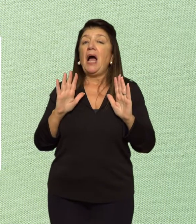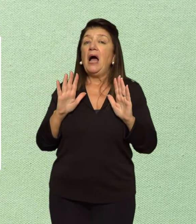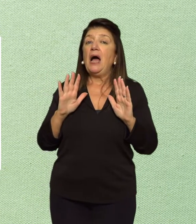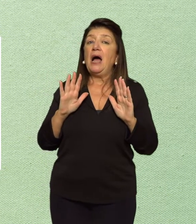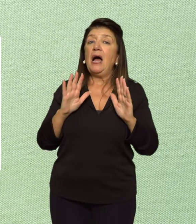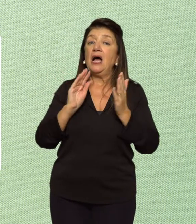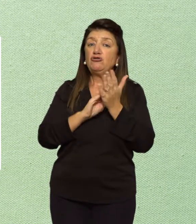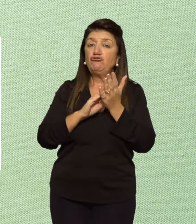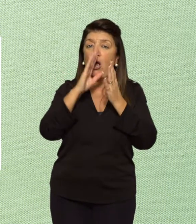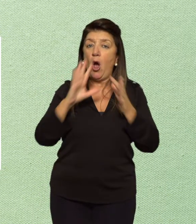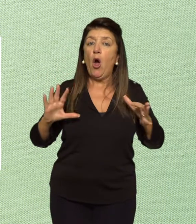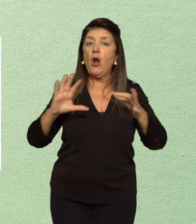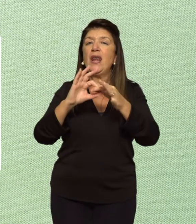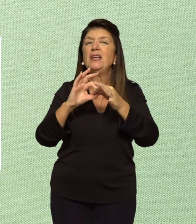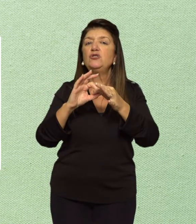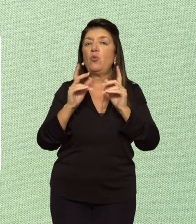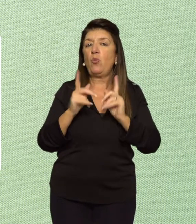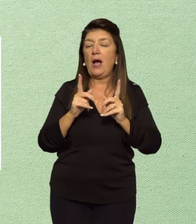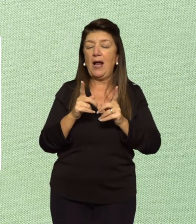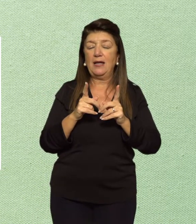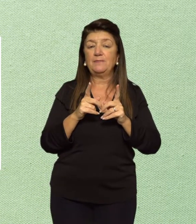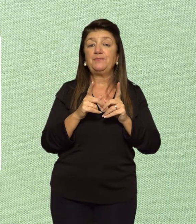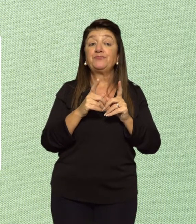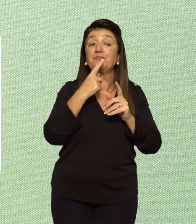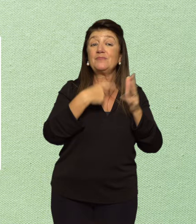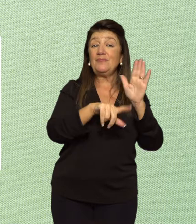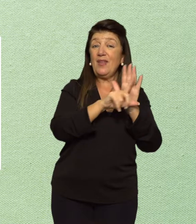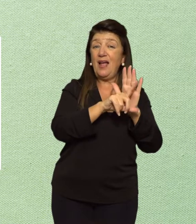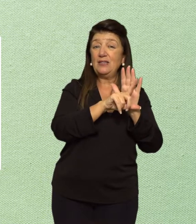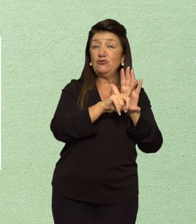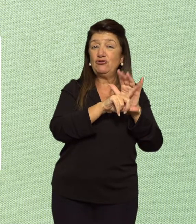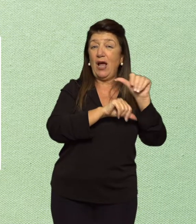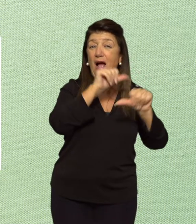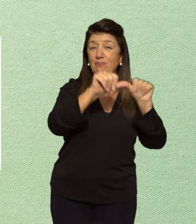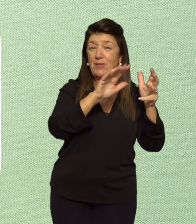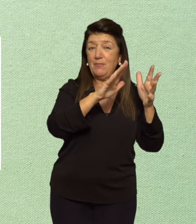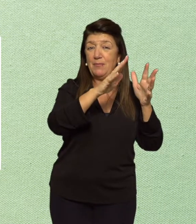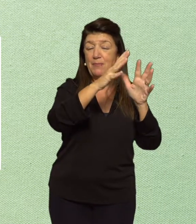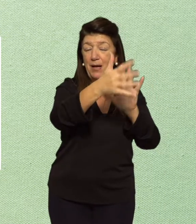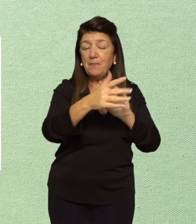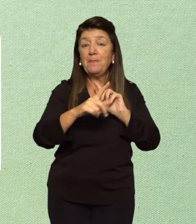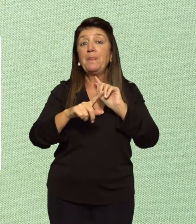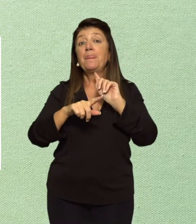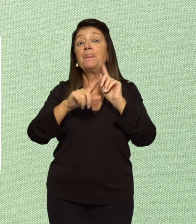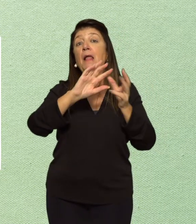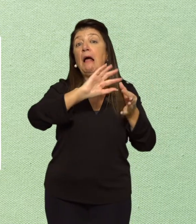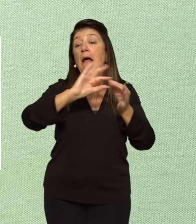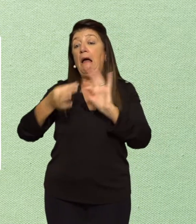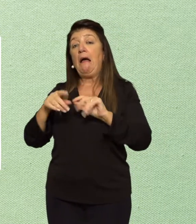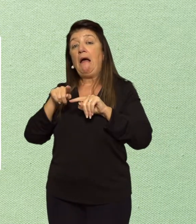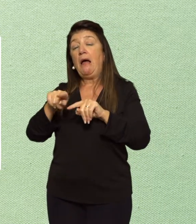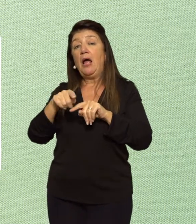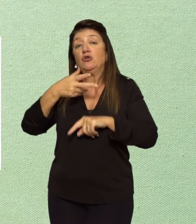connessione tra i cambiamenti legislativi, i cambiamenti poi sociali e culturali, nel senso che